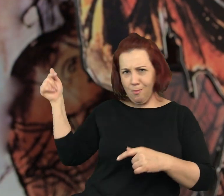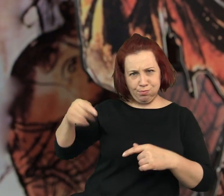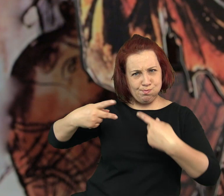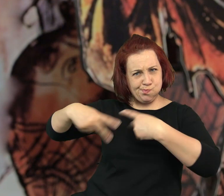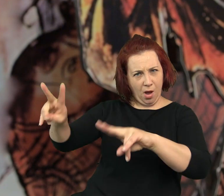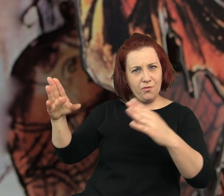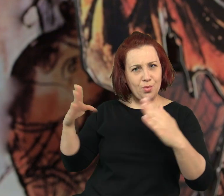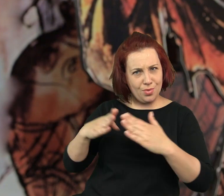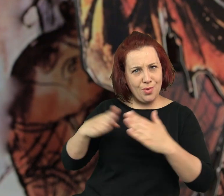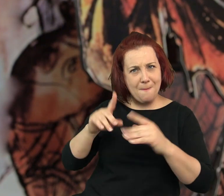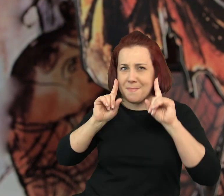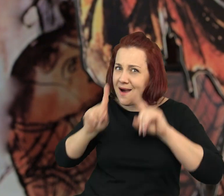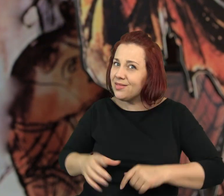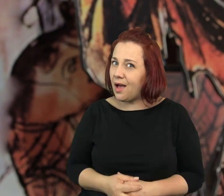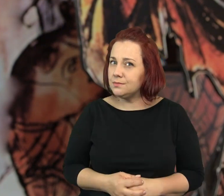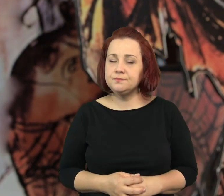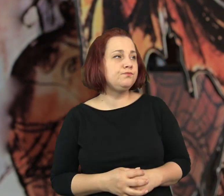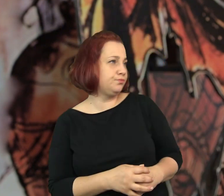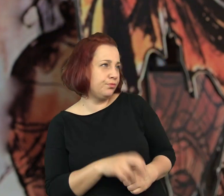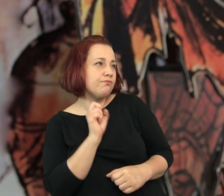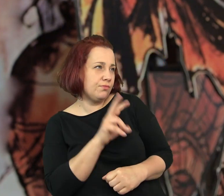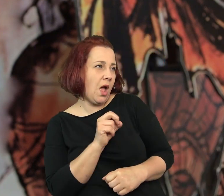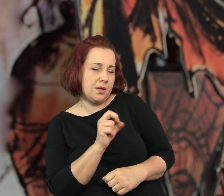Czy to nie jest ta godzina kiedy powinniście być już w domu?